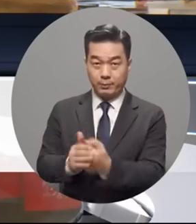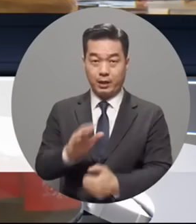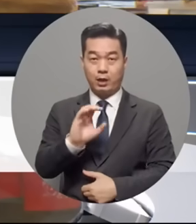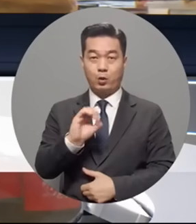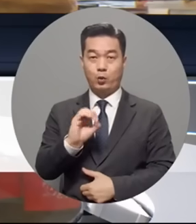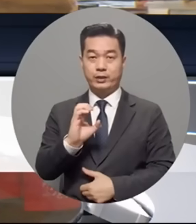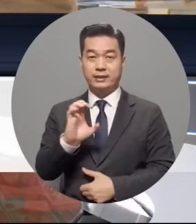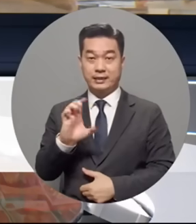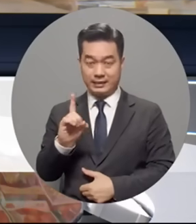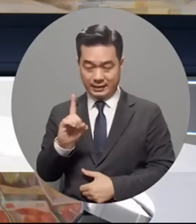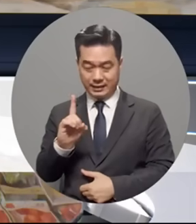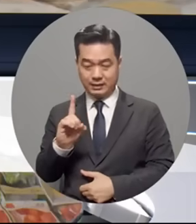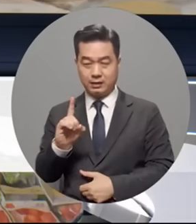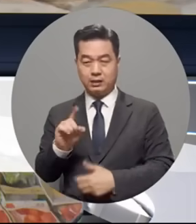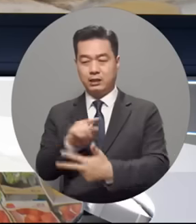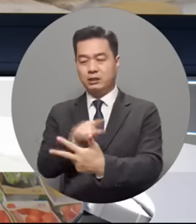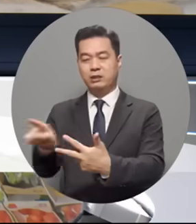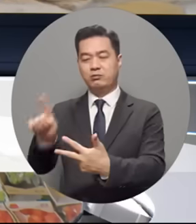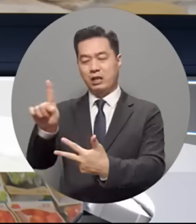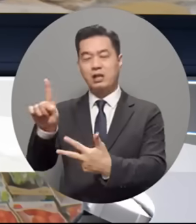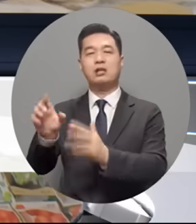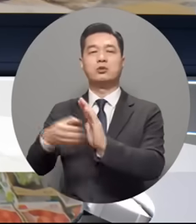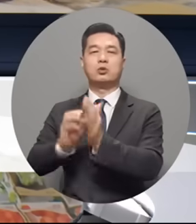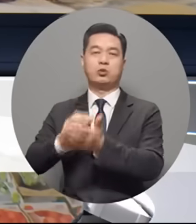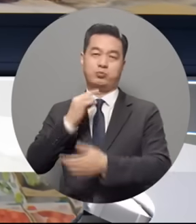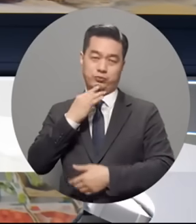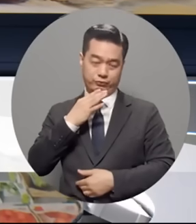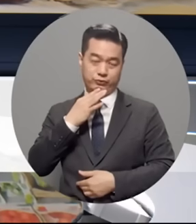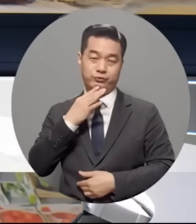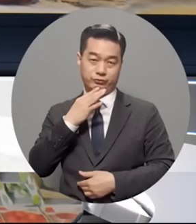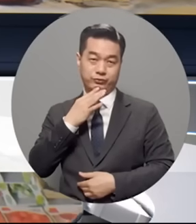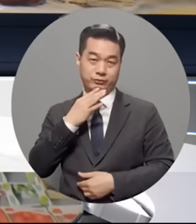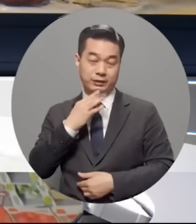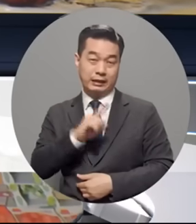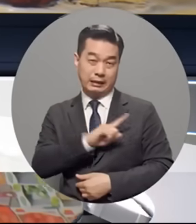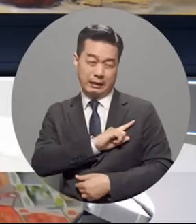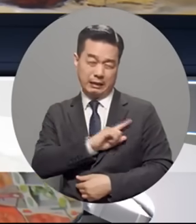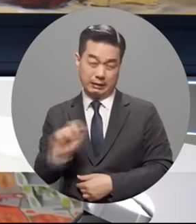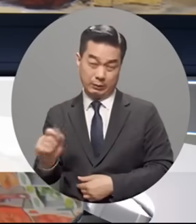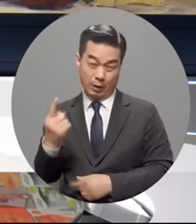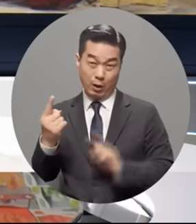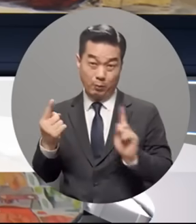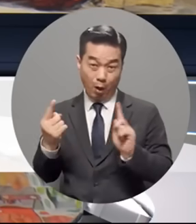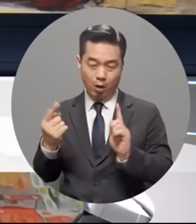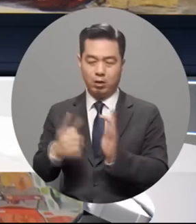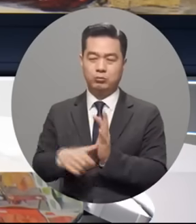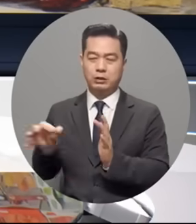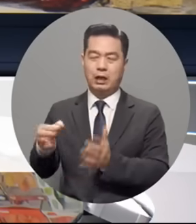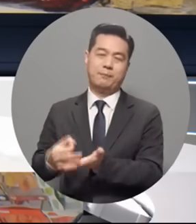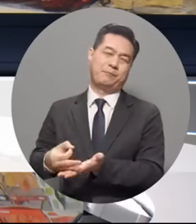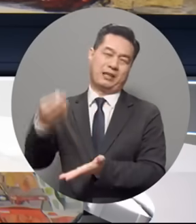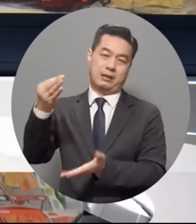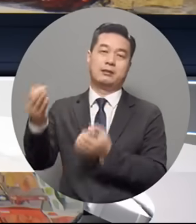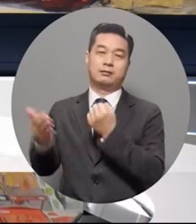민간 소비가 큰 폭으로 줄면서 OECD 국가 평균의 7분의 1 수준에 머물렀는데 역시